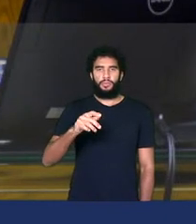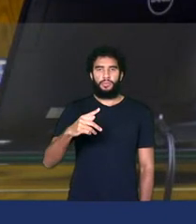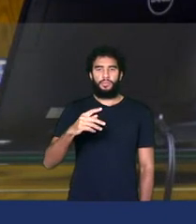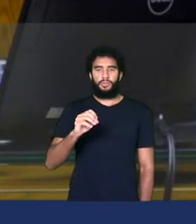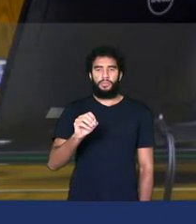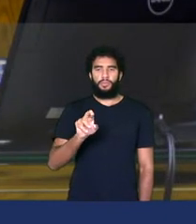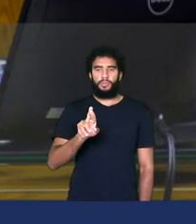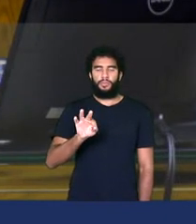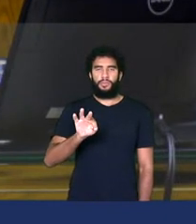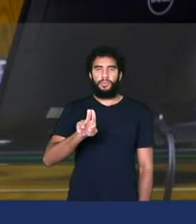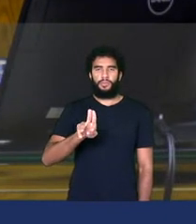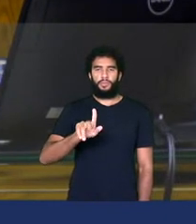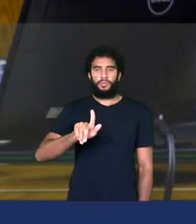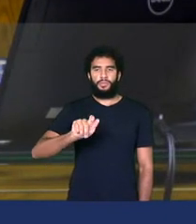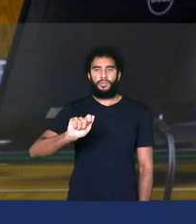COMPANHEIRA ALICE PORTUGAL.